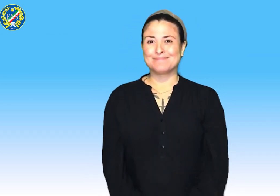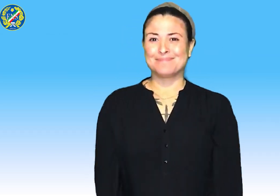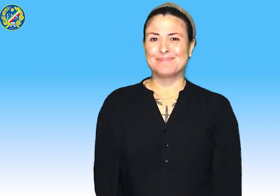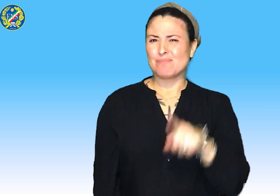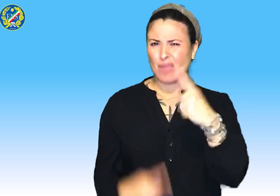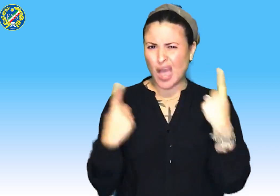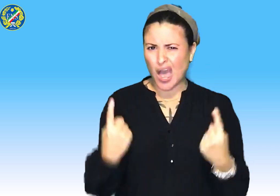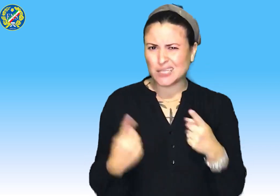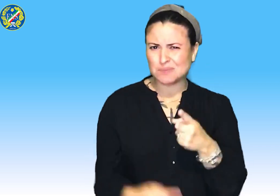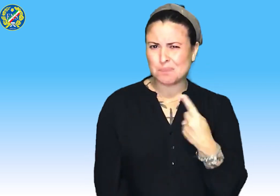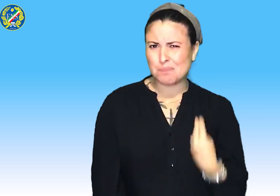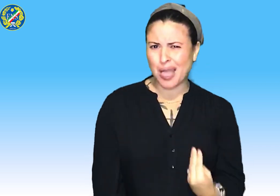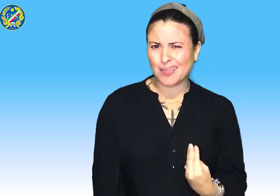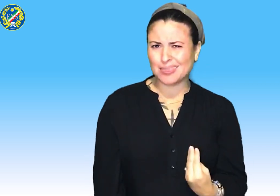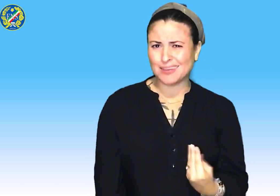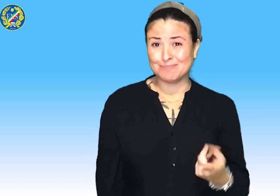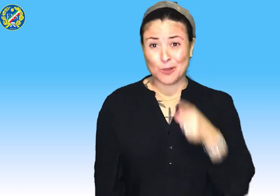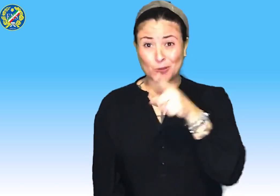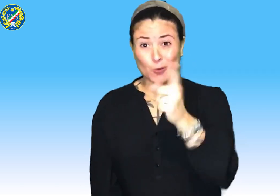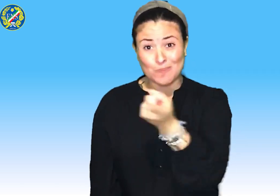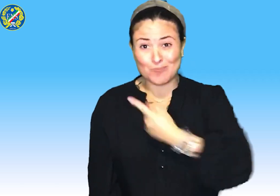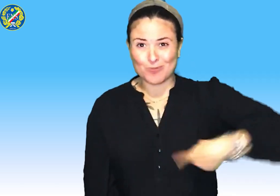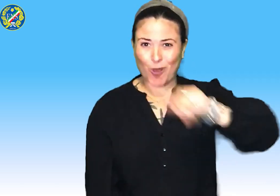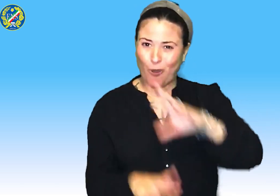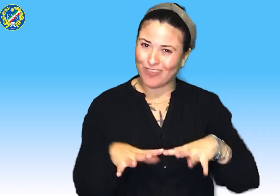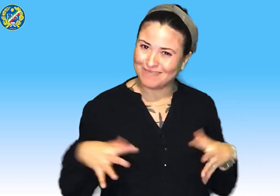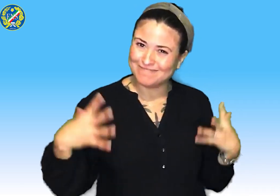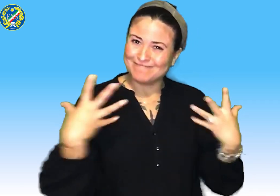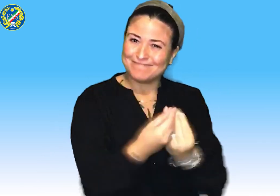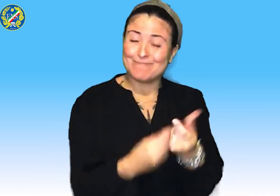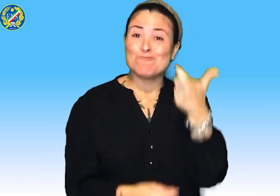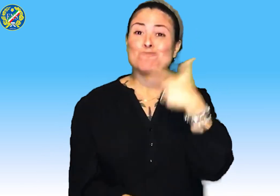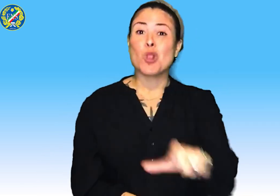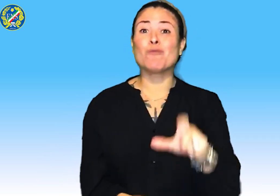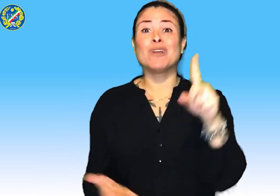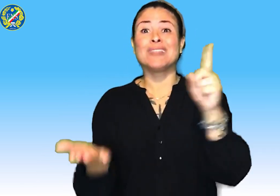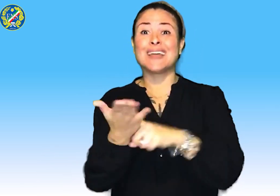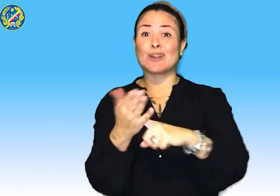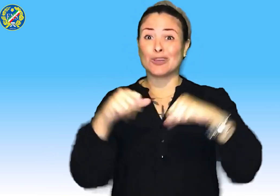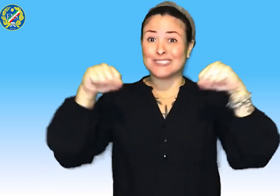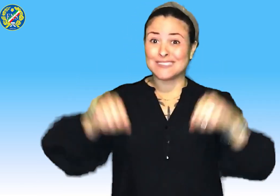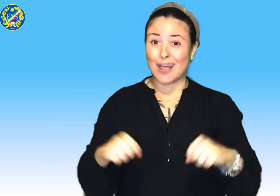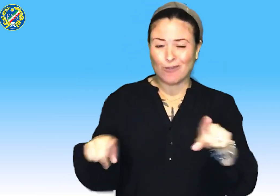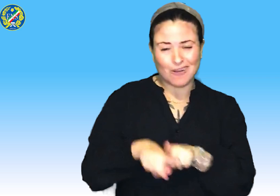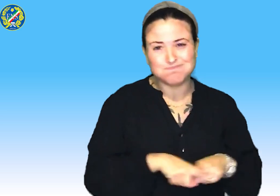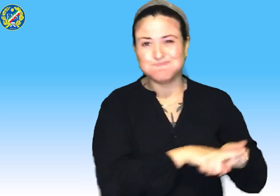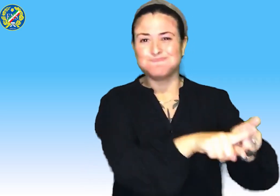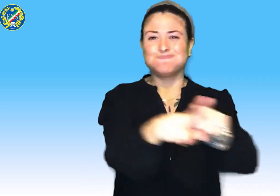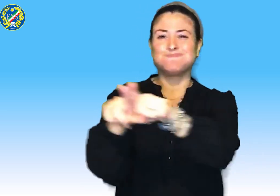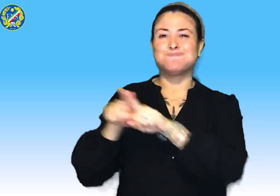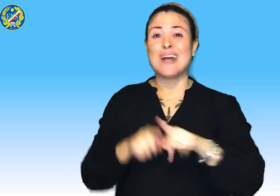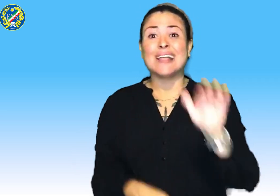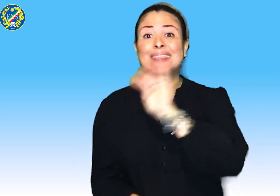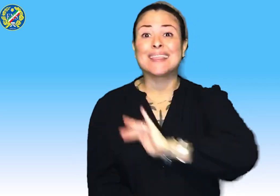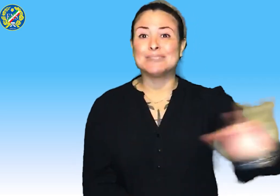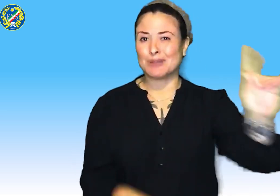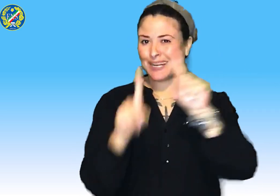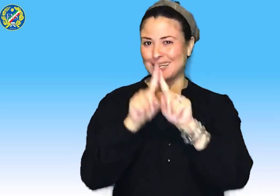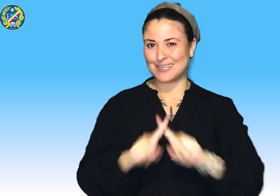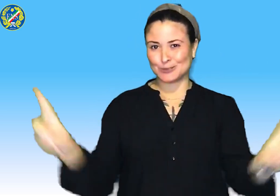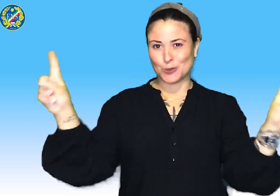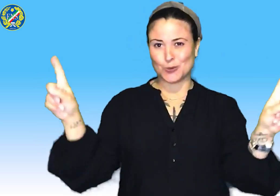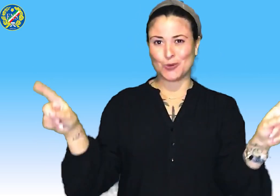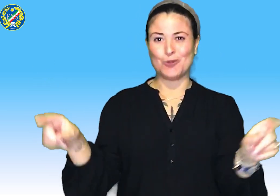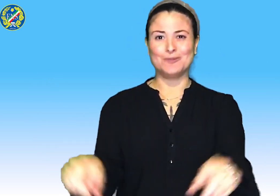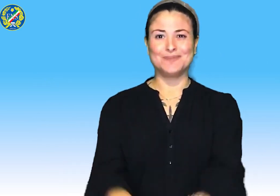Ricordiamo che tutti i seminari sono completamente gratuiti e accessibili grazie al servizio di interpretariato LIS/ita e sottotitoli.